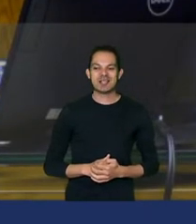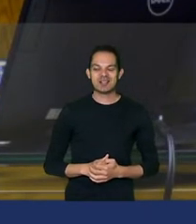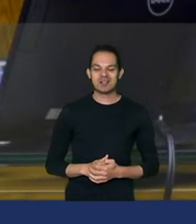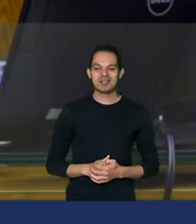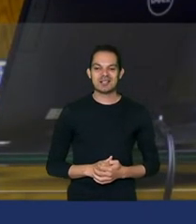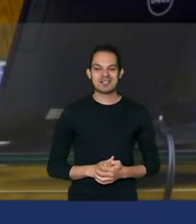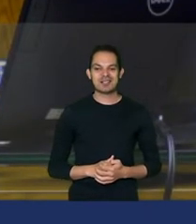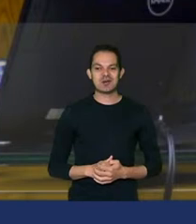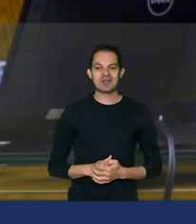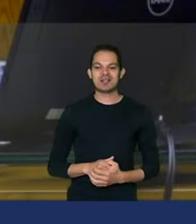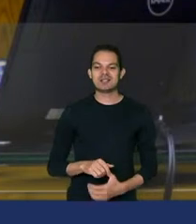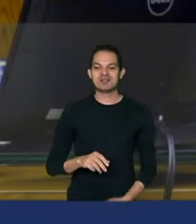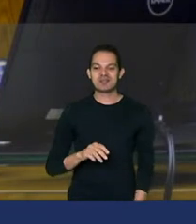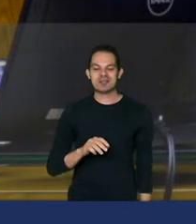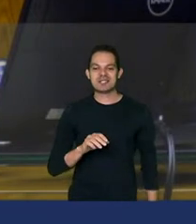FAZER O USO DA FALA A DEPUTADA JOÊNIA WAPICHANA.